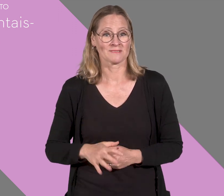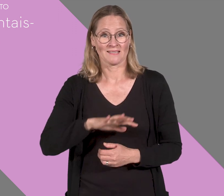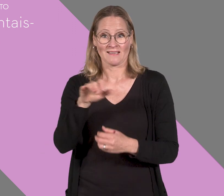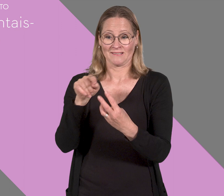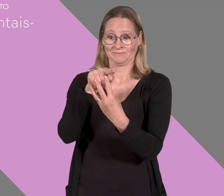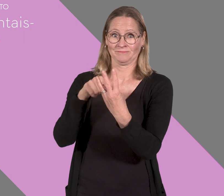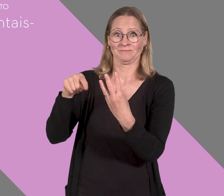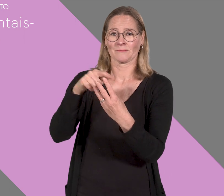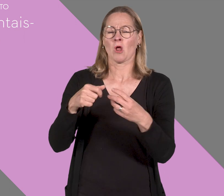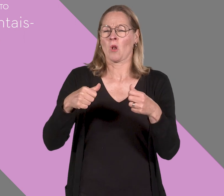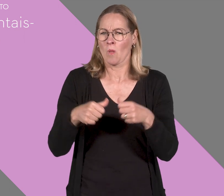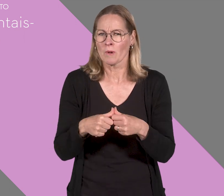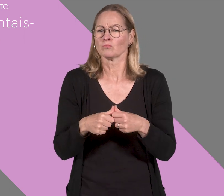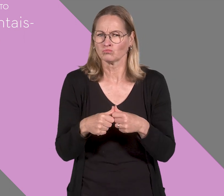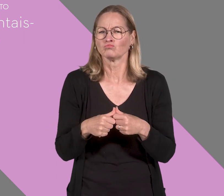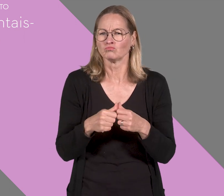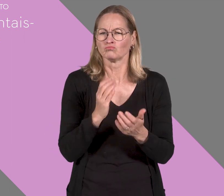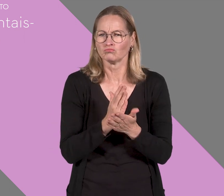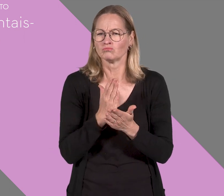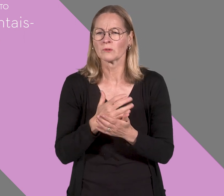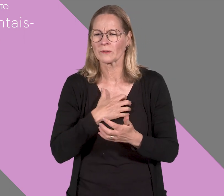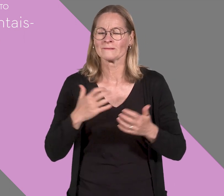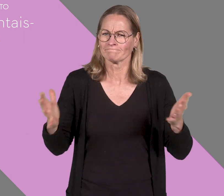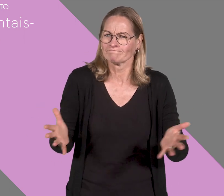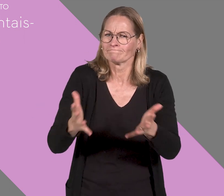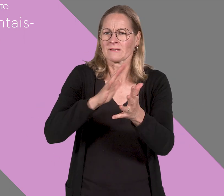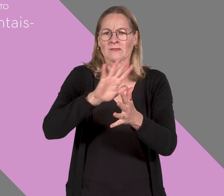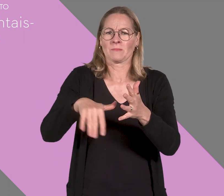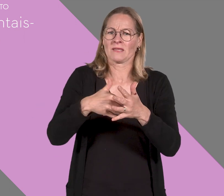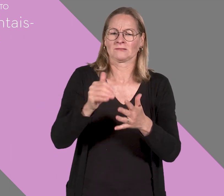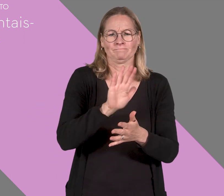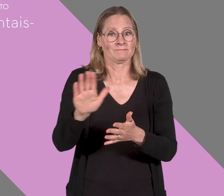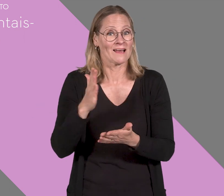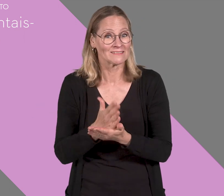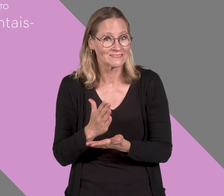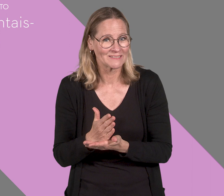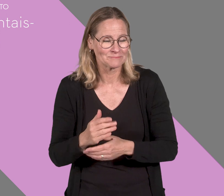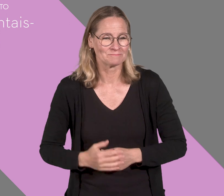Kaikki kolme edustajaa lupasivat osaltaan edistää viittomakielisten asiaa.